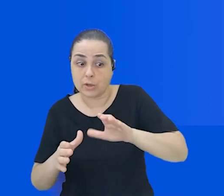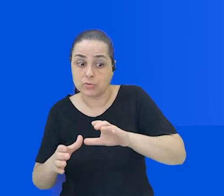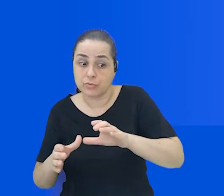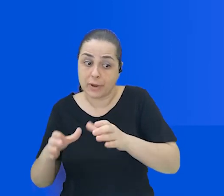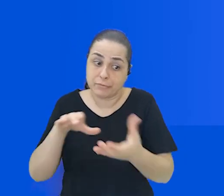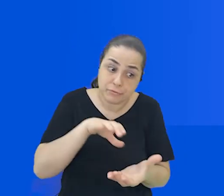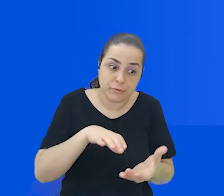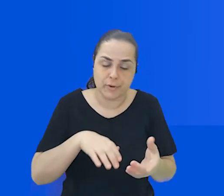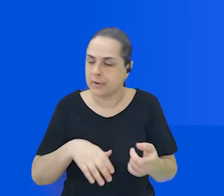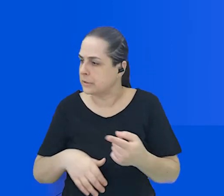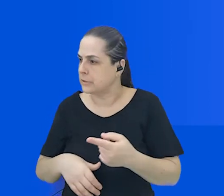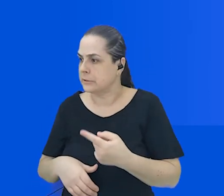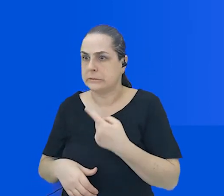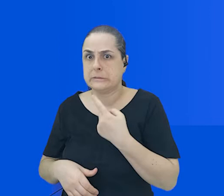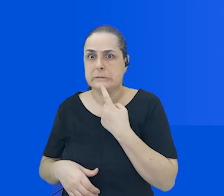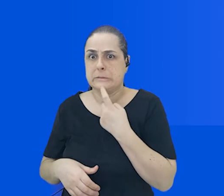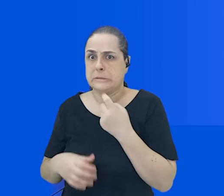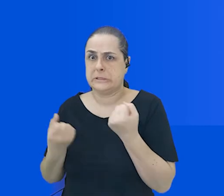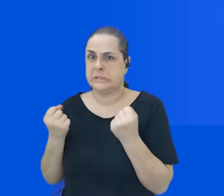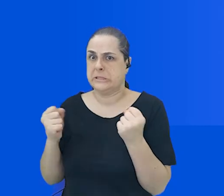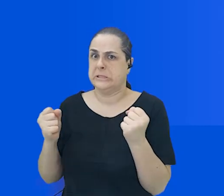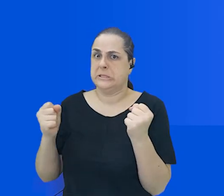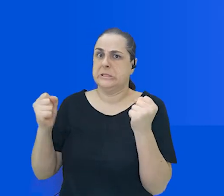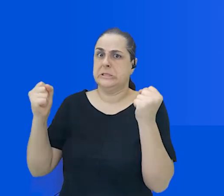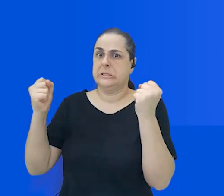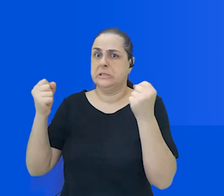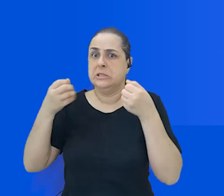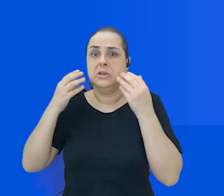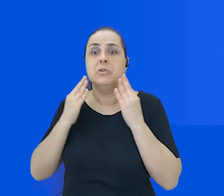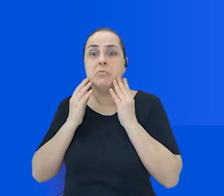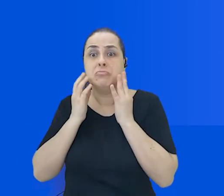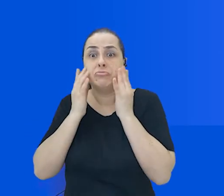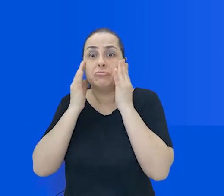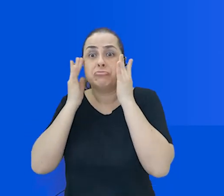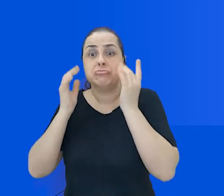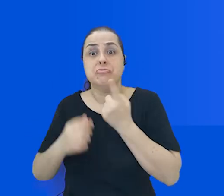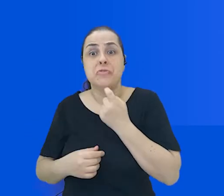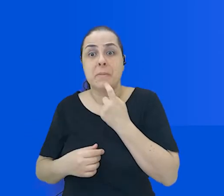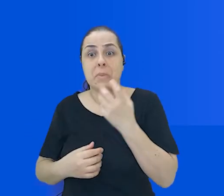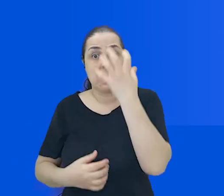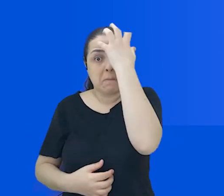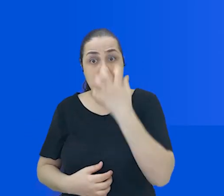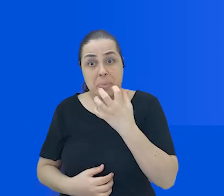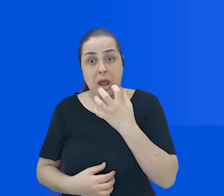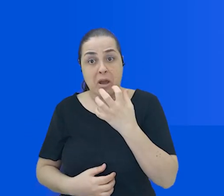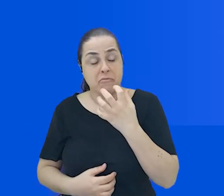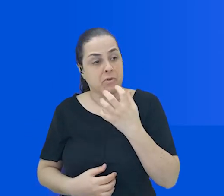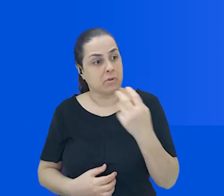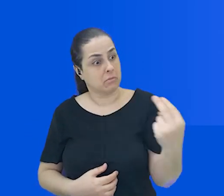E ela segurou aquele potinho, ela ficou vermelha, fazia assim: grrrr ficou vermelha, ficou brava comigo, brava, brava.